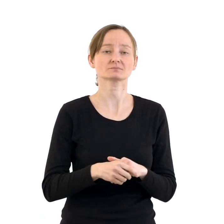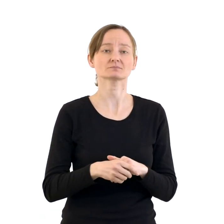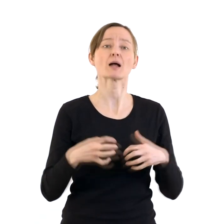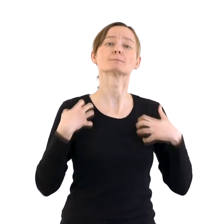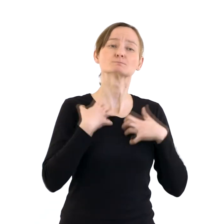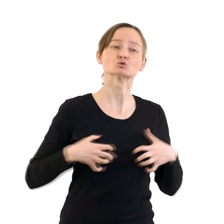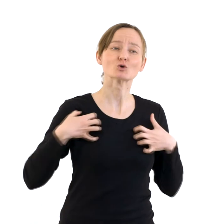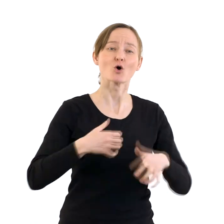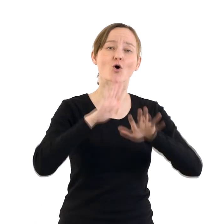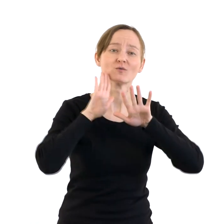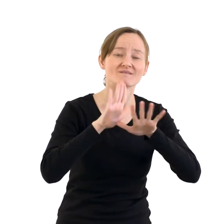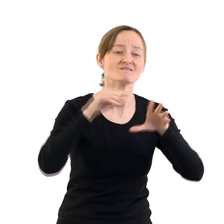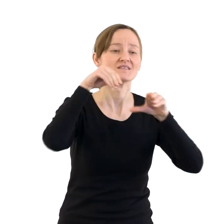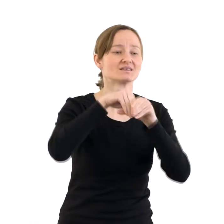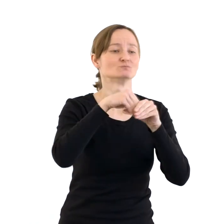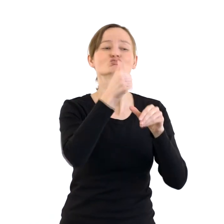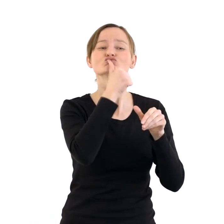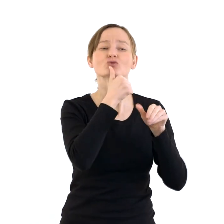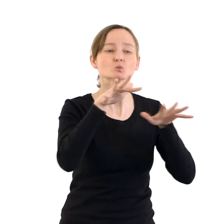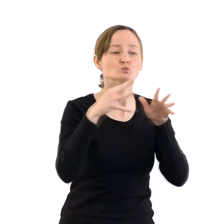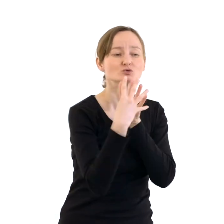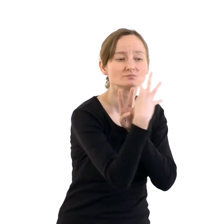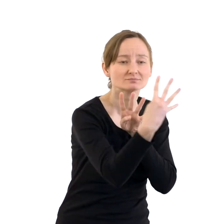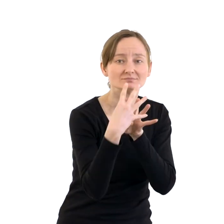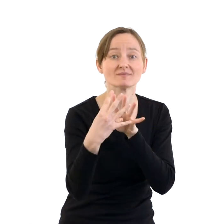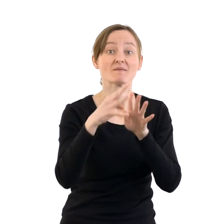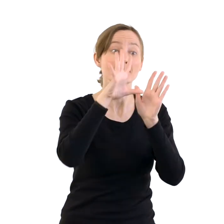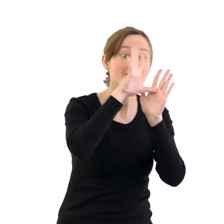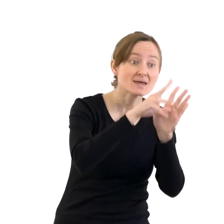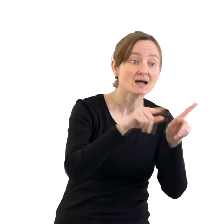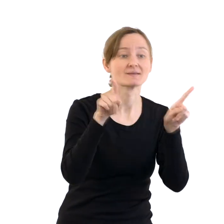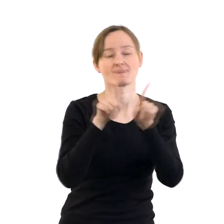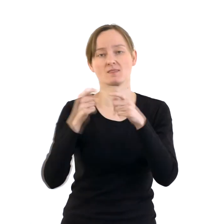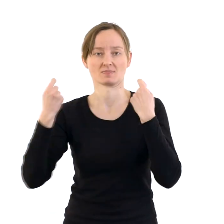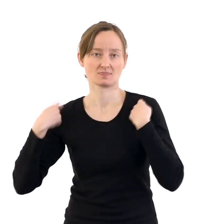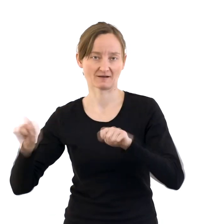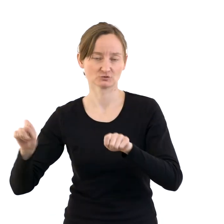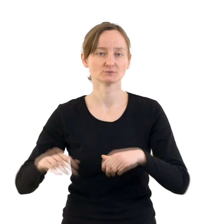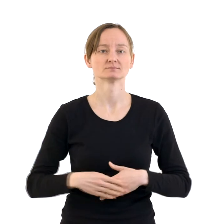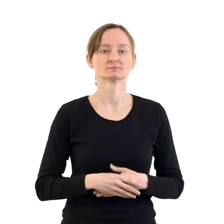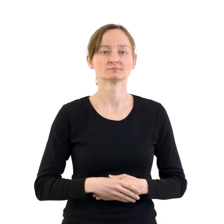ochrony przyrody, w tym zieleni w miastach i we wsiach;